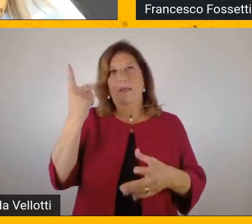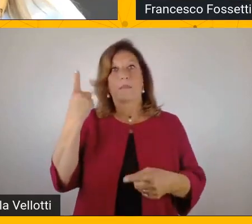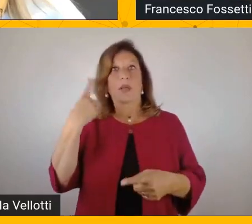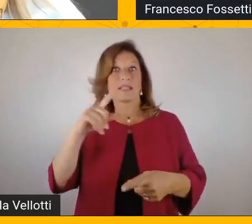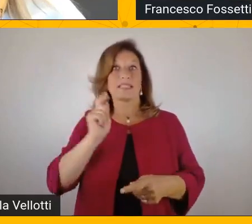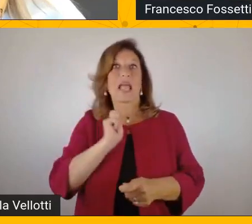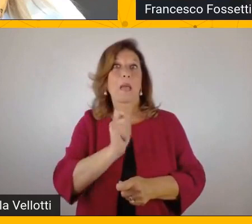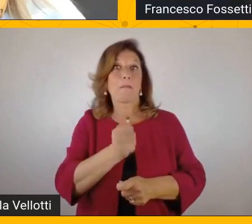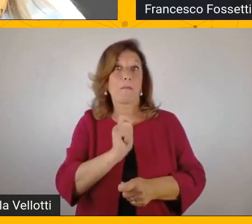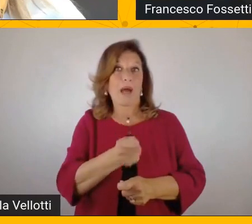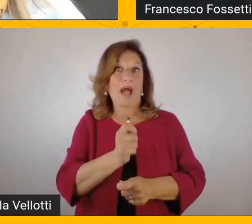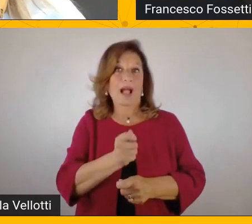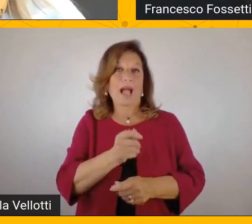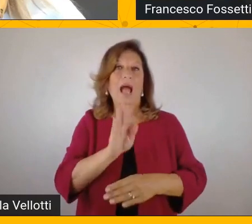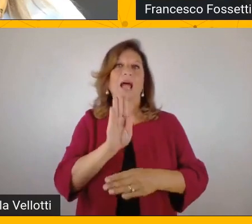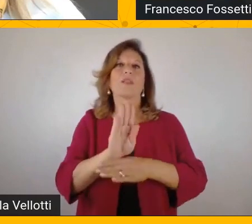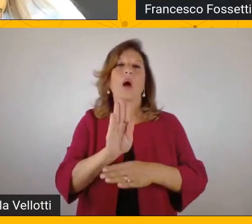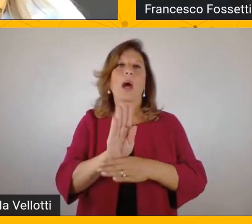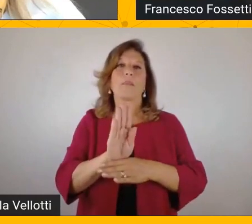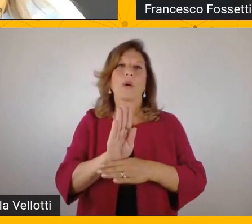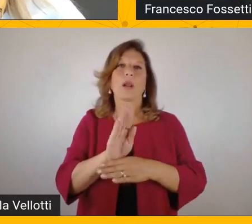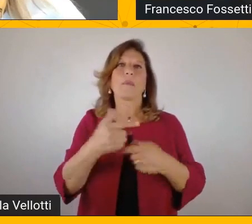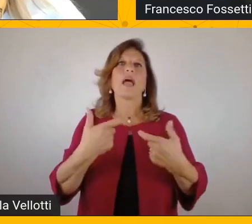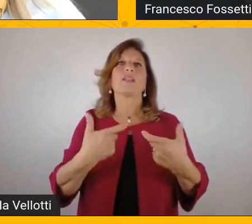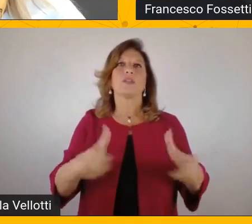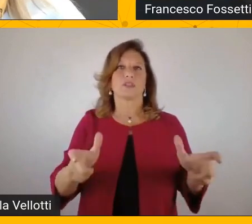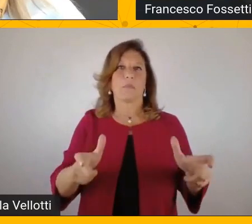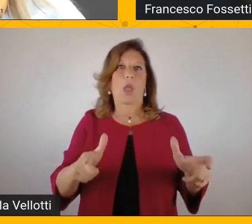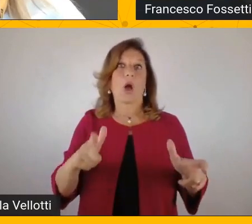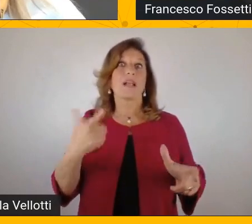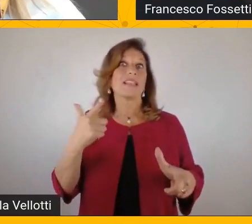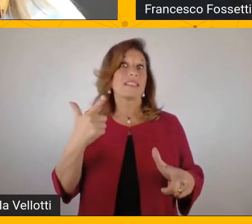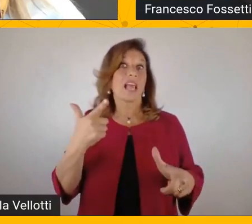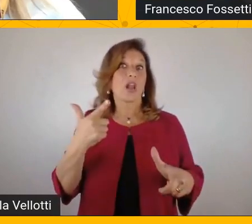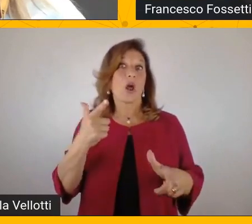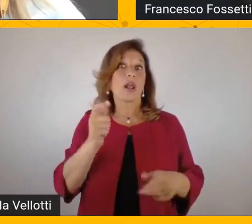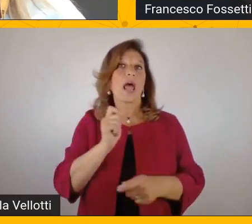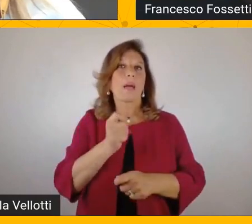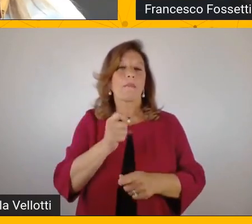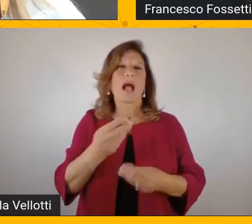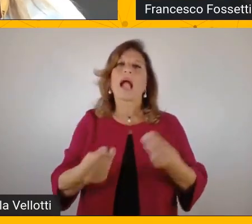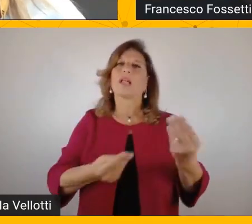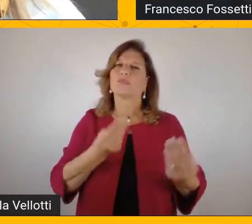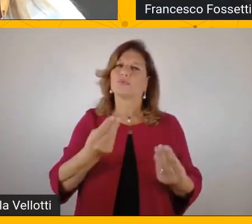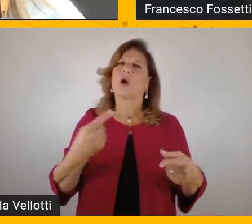hai pagato il battle pass hai pagato questo abbonamento lo sblocchi. Se tu non hai pagato